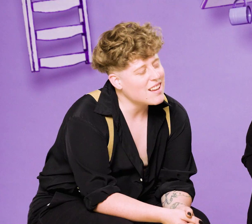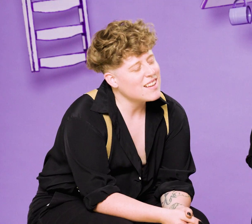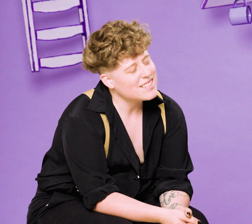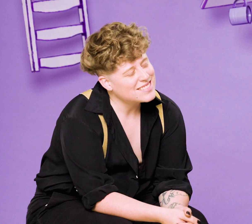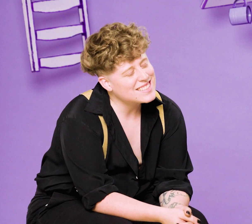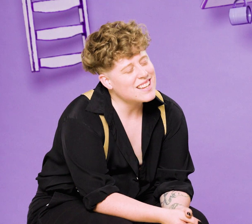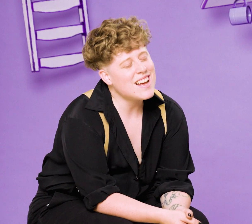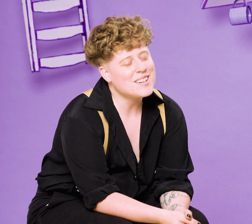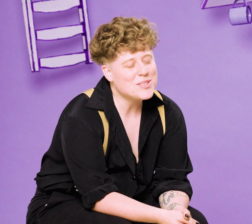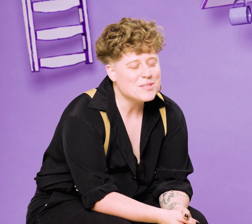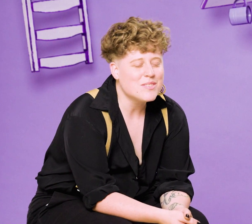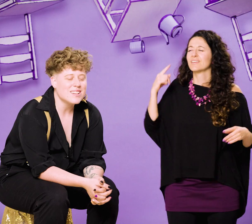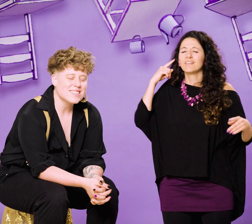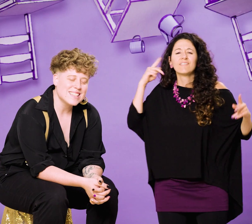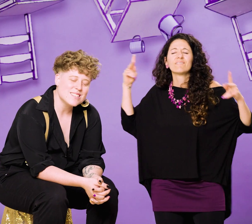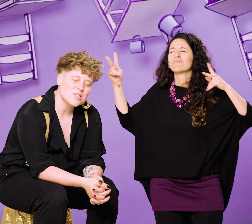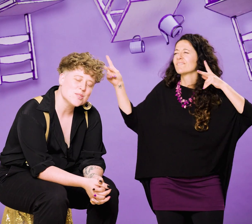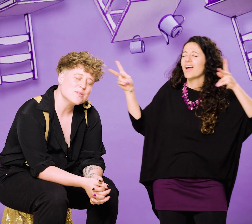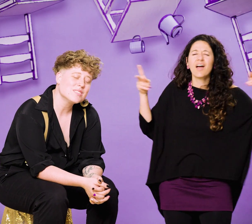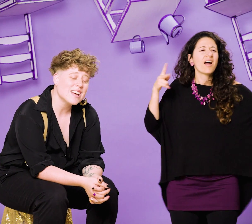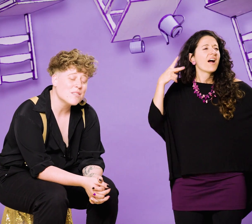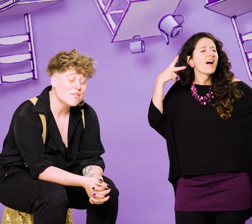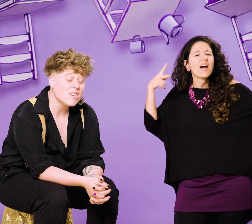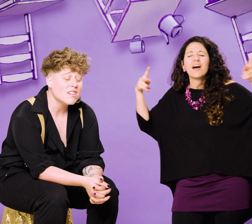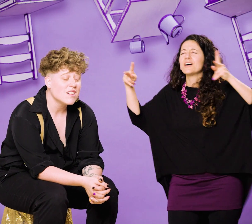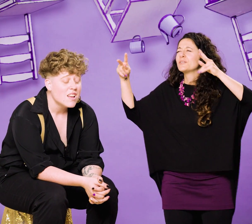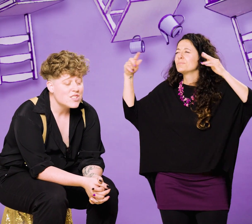J’entends le vent qui souffle très fort